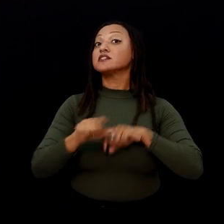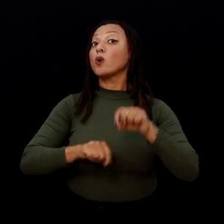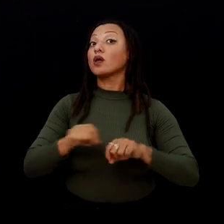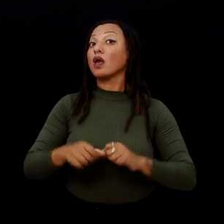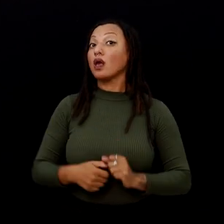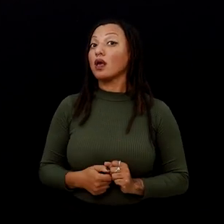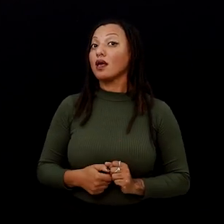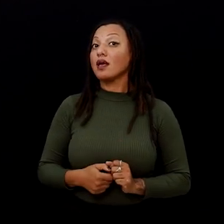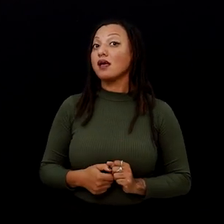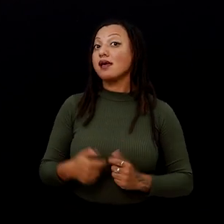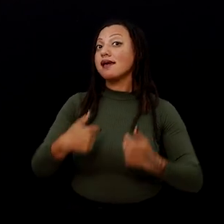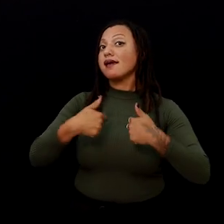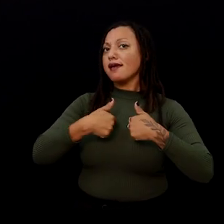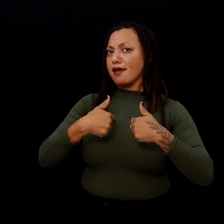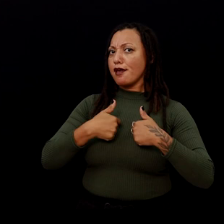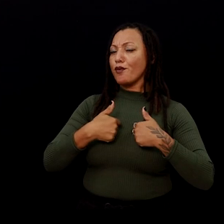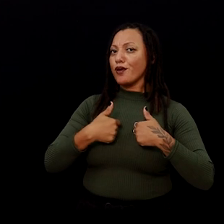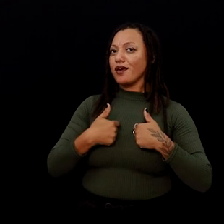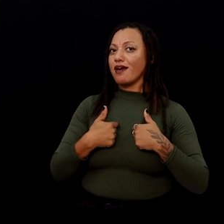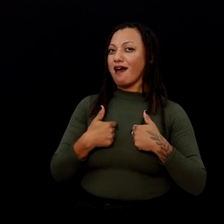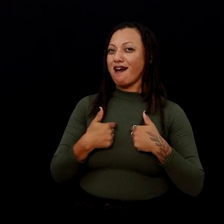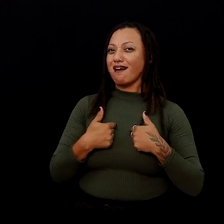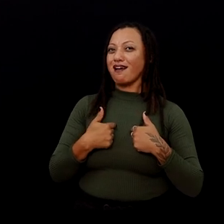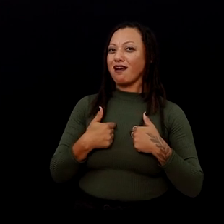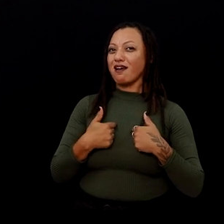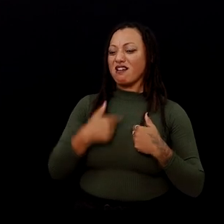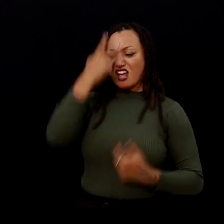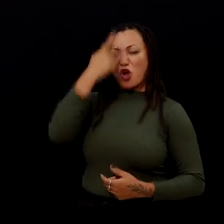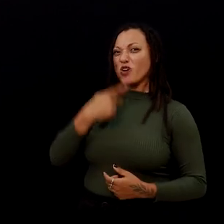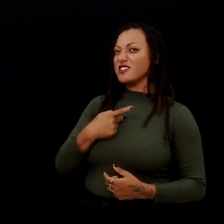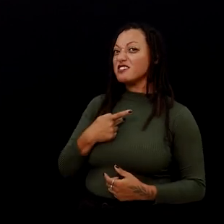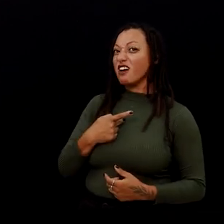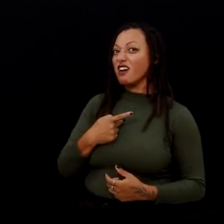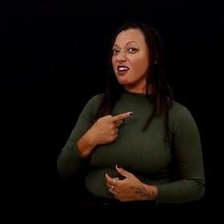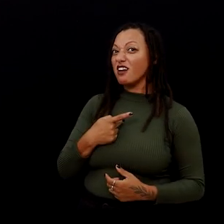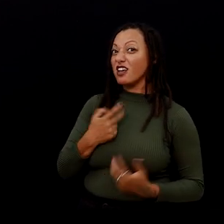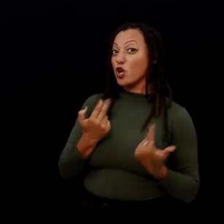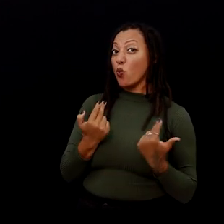Eu seria essa pessoa que iria ser egoísta?